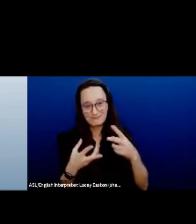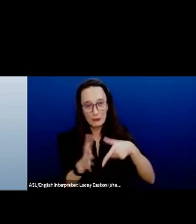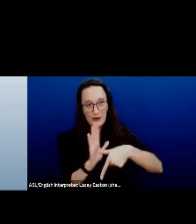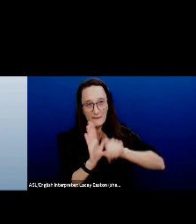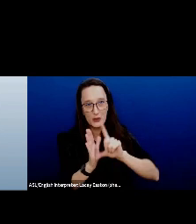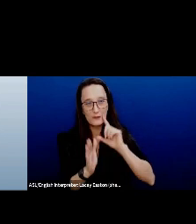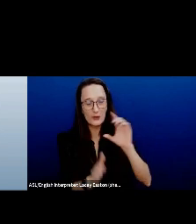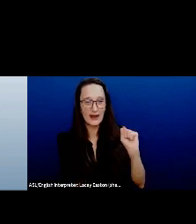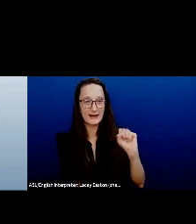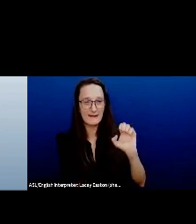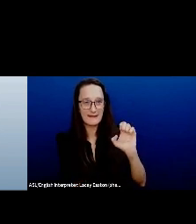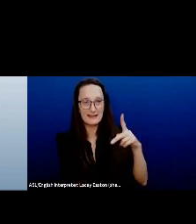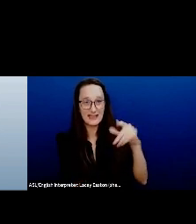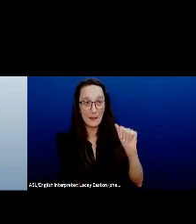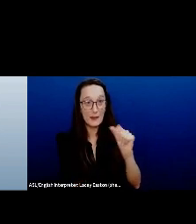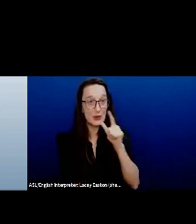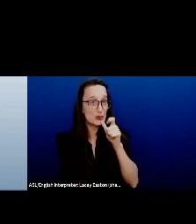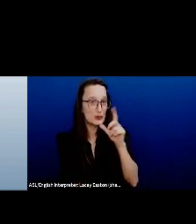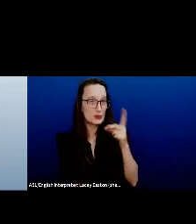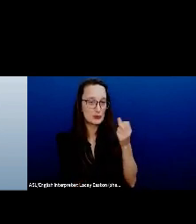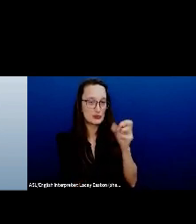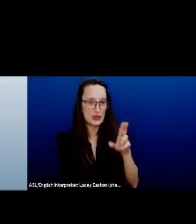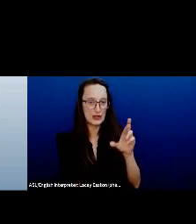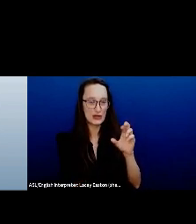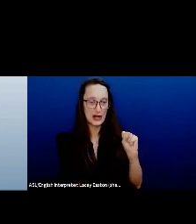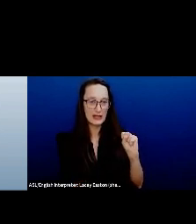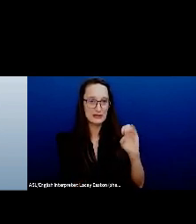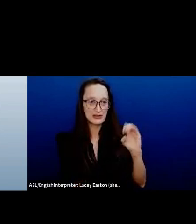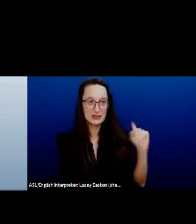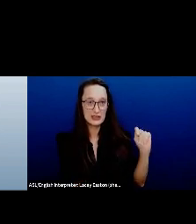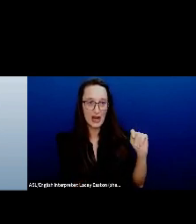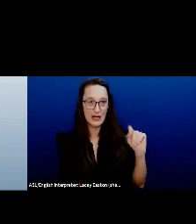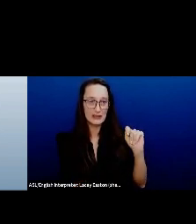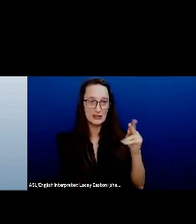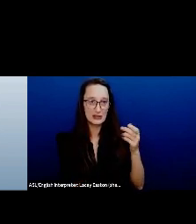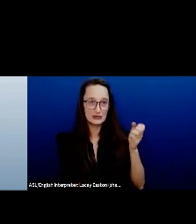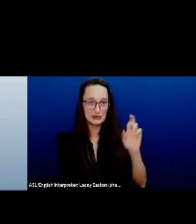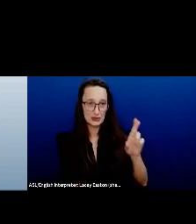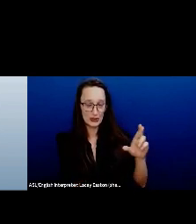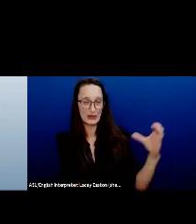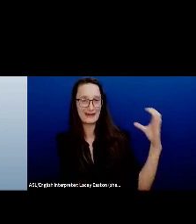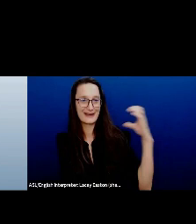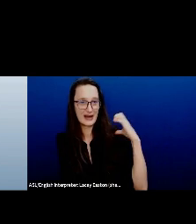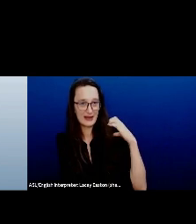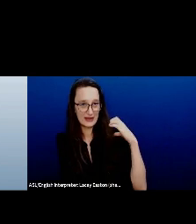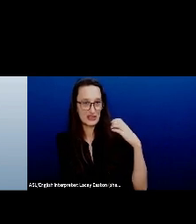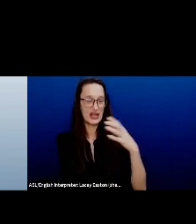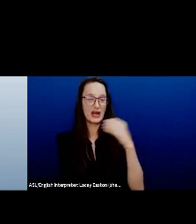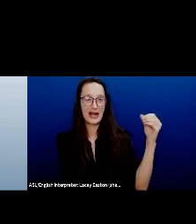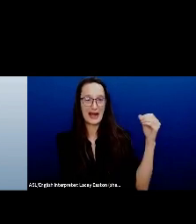de los administradores estatales SELPA de California y el director de SELPA del Valle Este de San Gabriel,